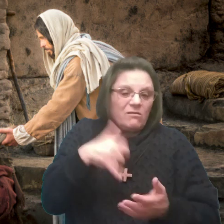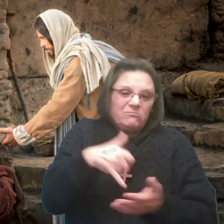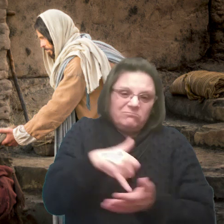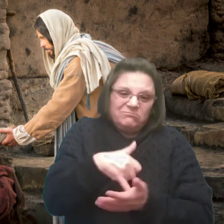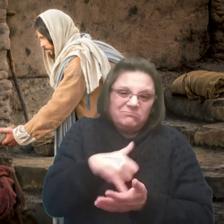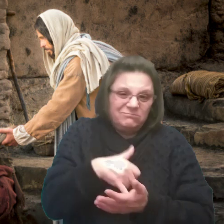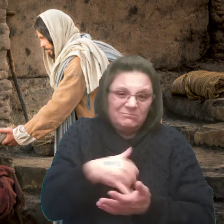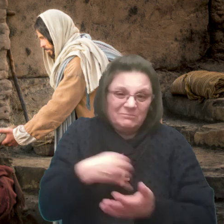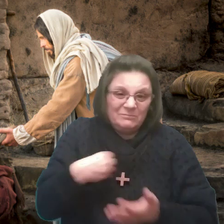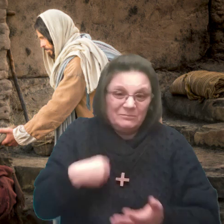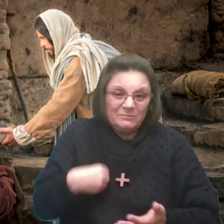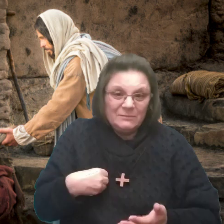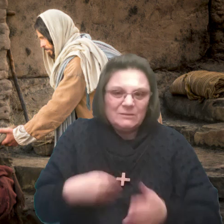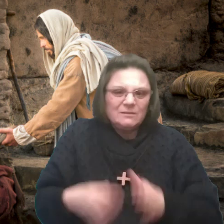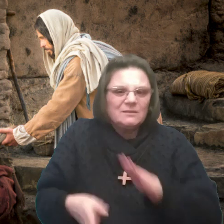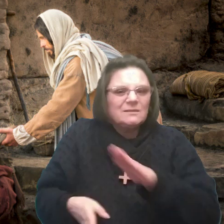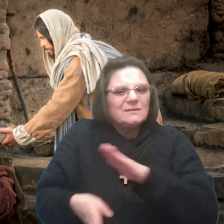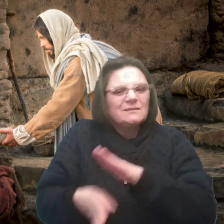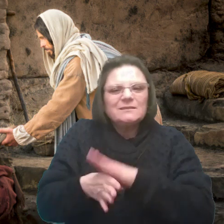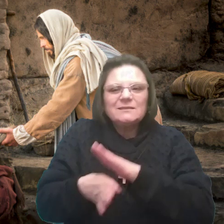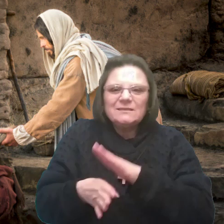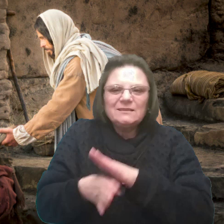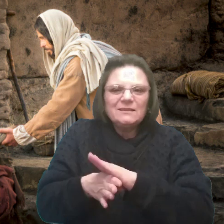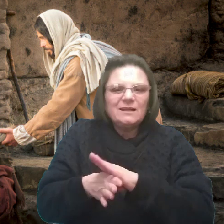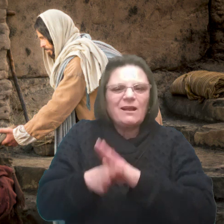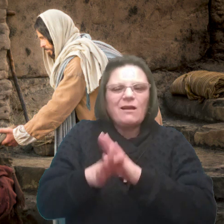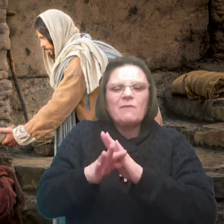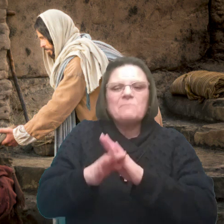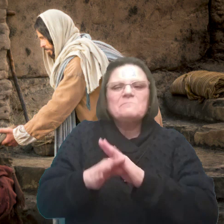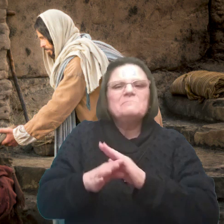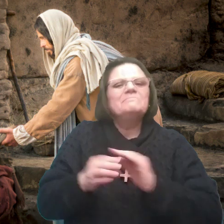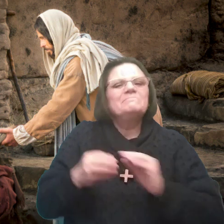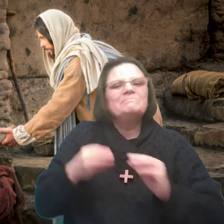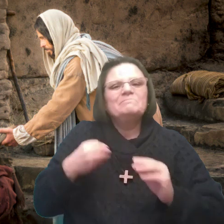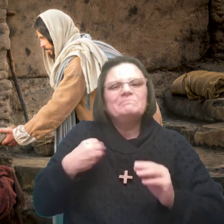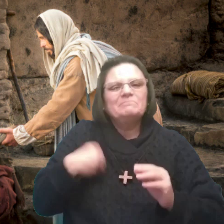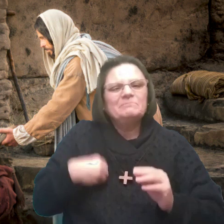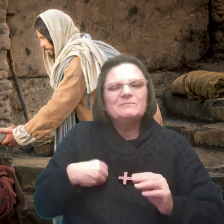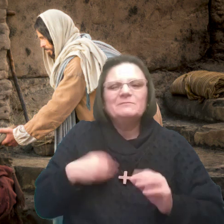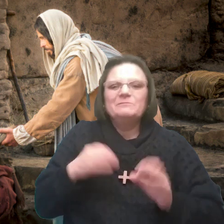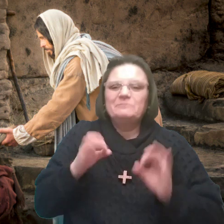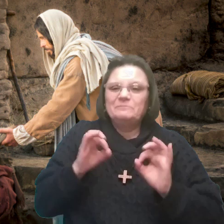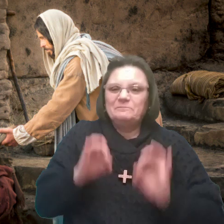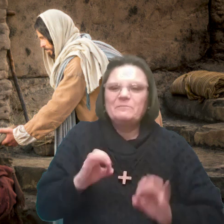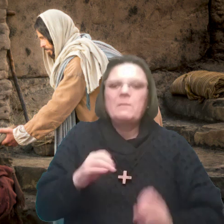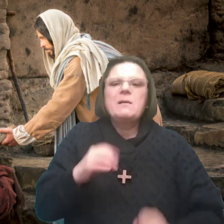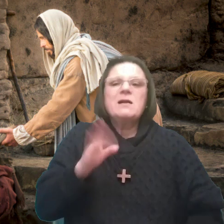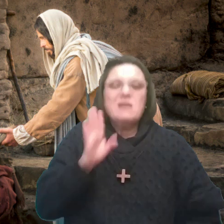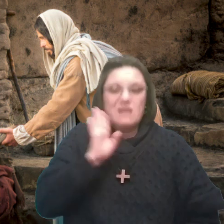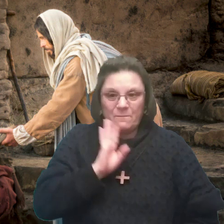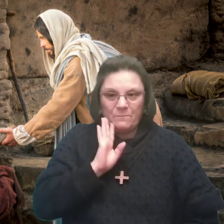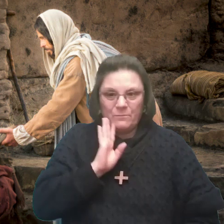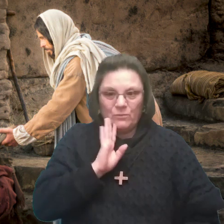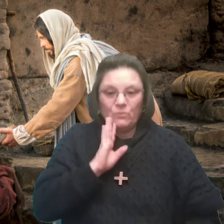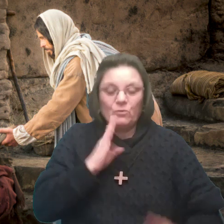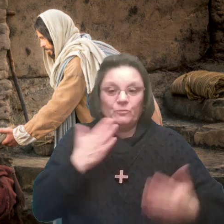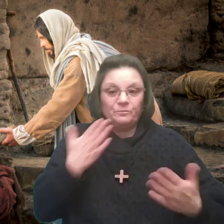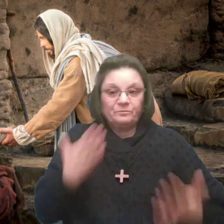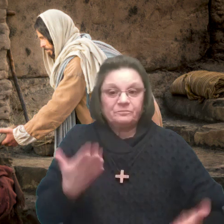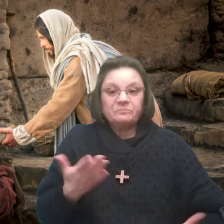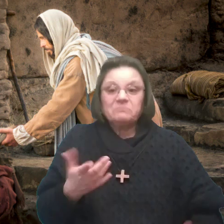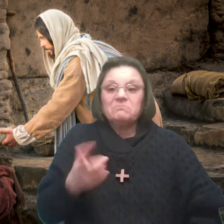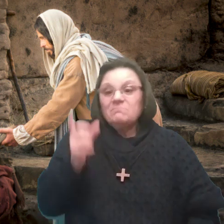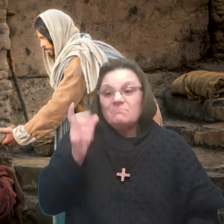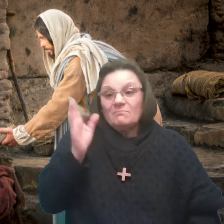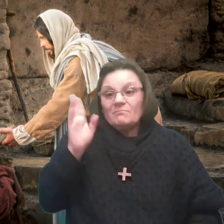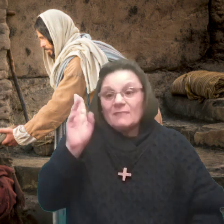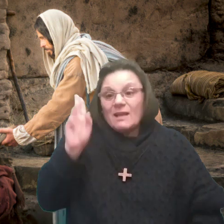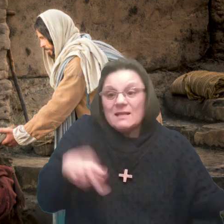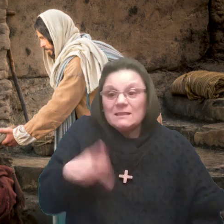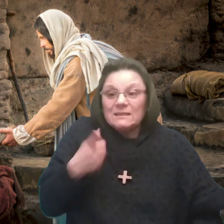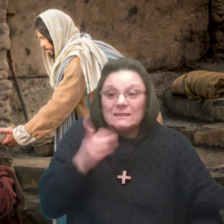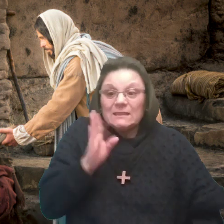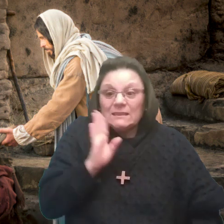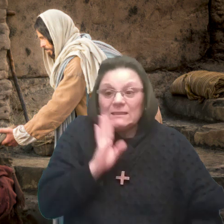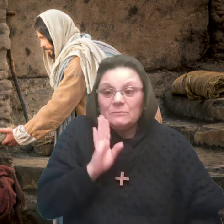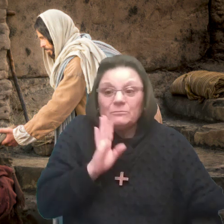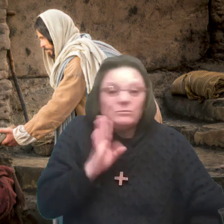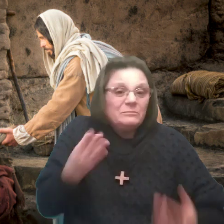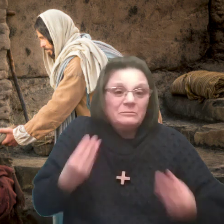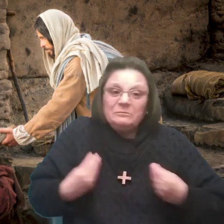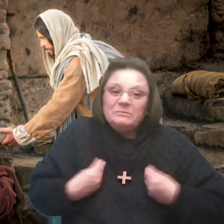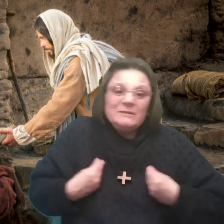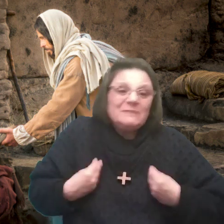Mientras le dure la afección, seguirá siendo impuro.